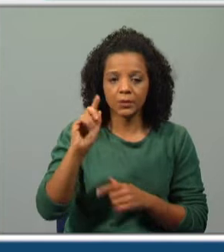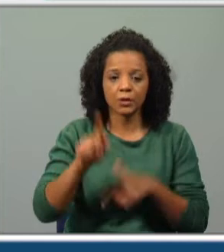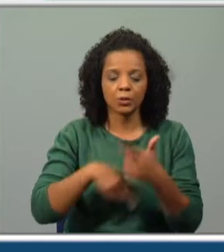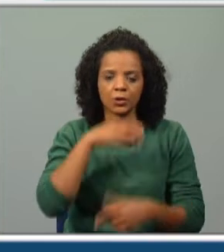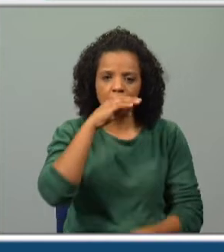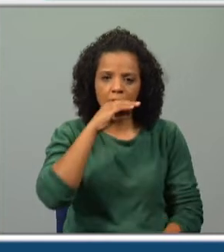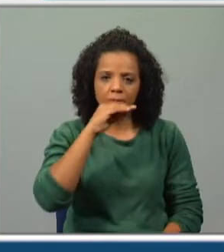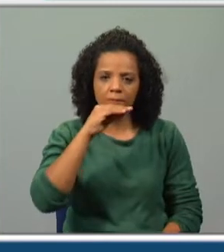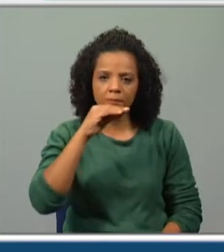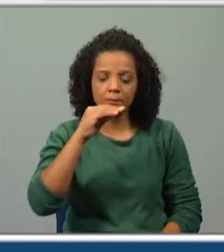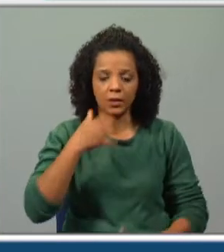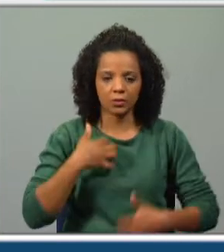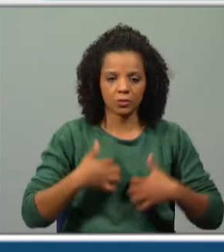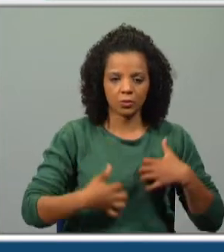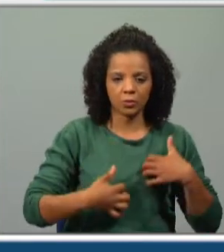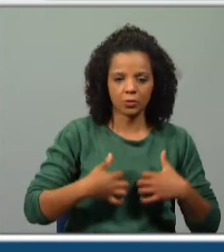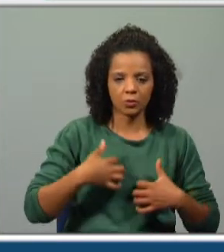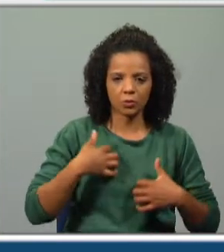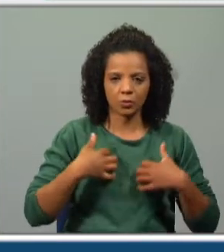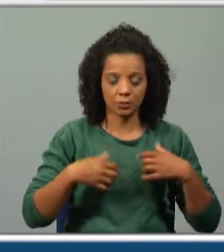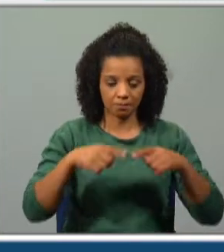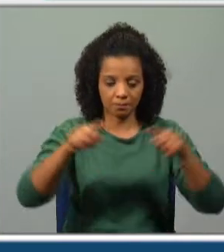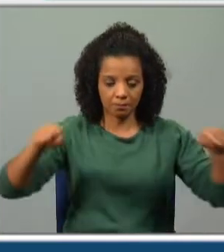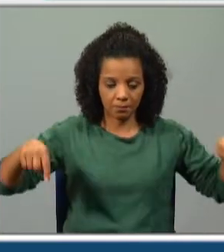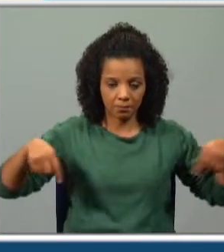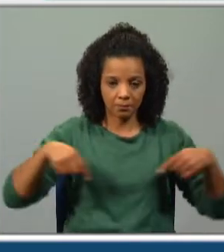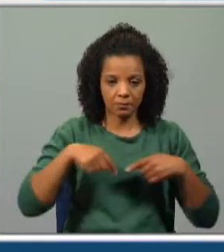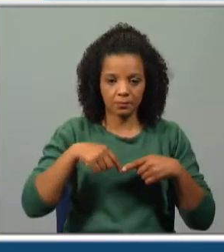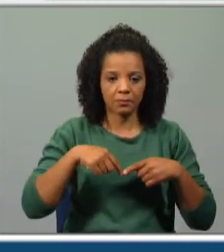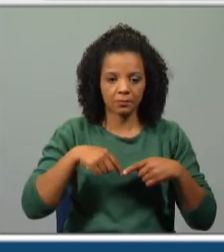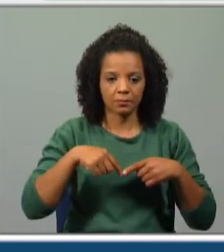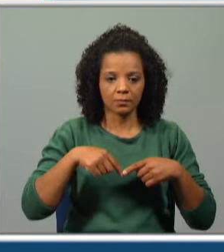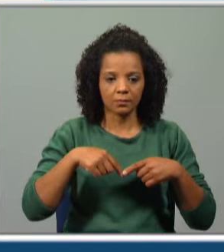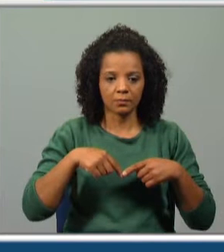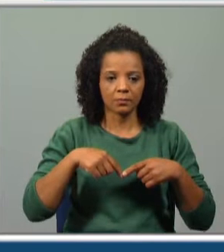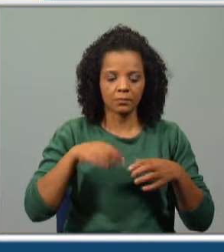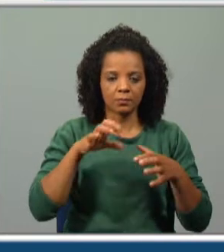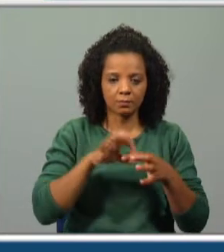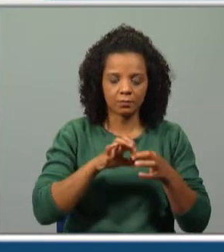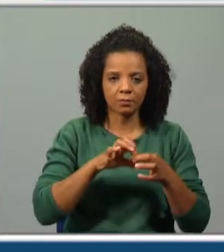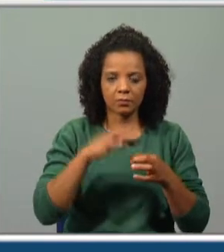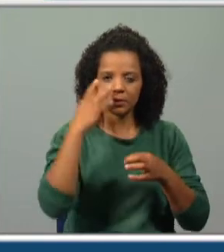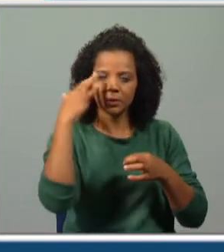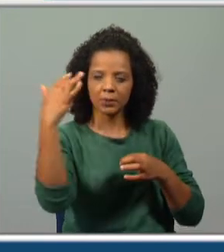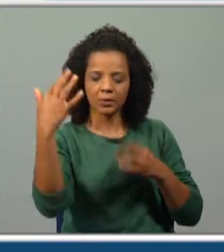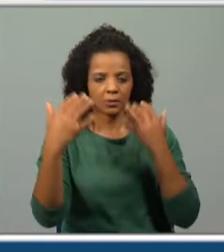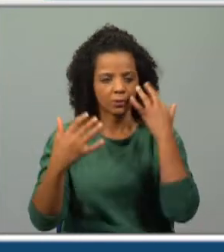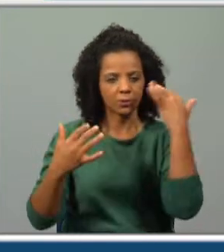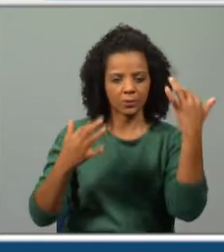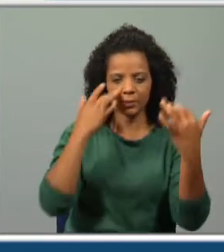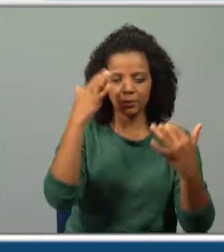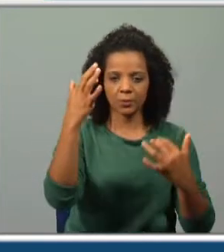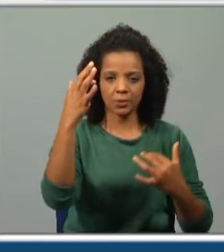silêncio ansioso e no meio da câmara em volta na Revolução preciosa ama não se 焦急的沉默，在房間的中央回到珍貴的革命愛不